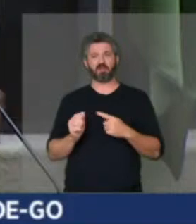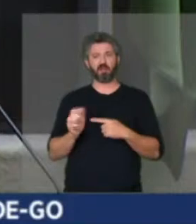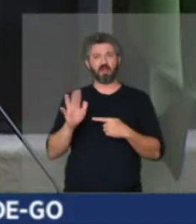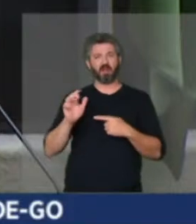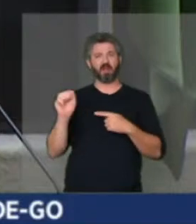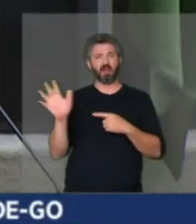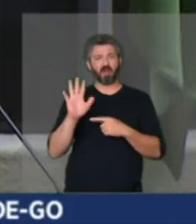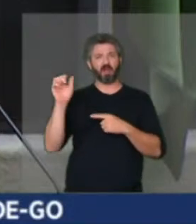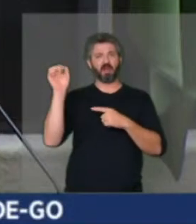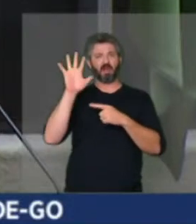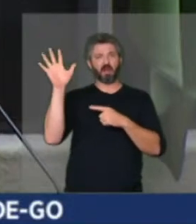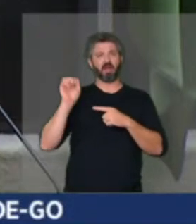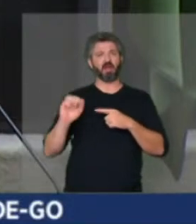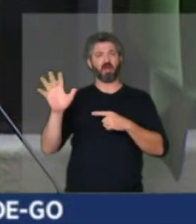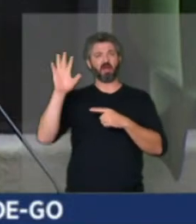AUMENTOS ABUSIVOS ,